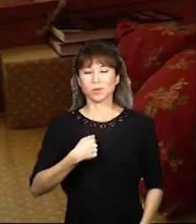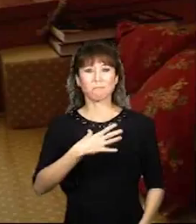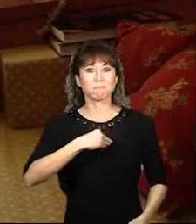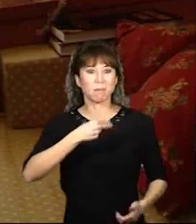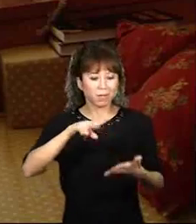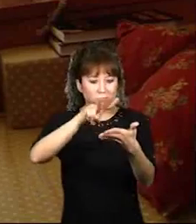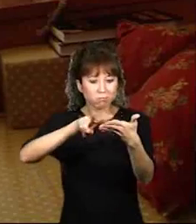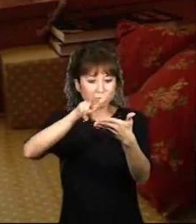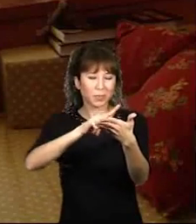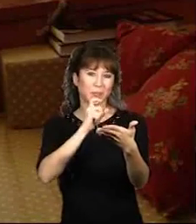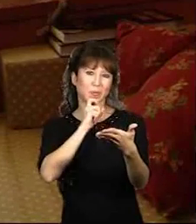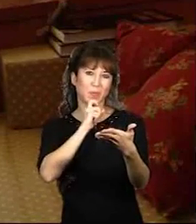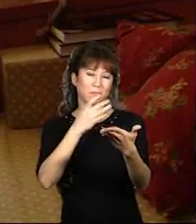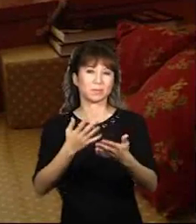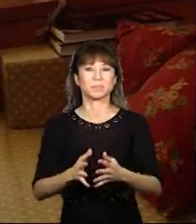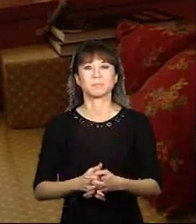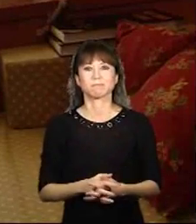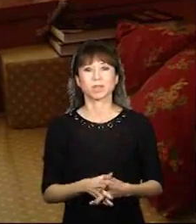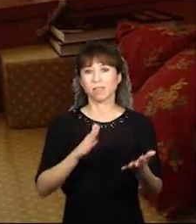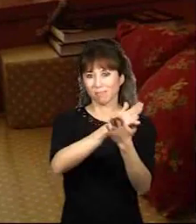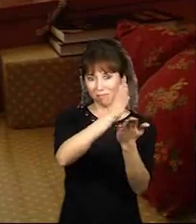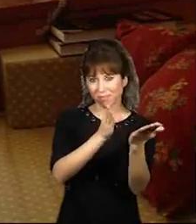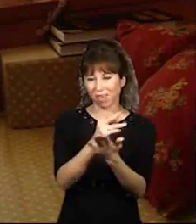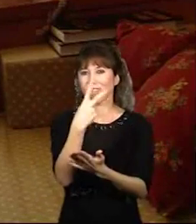a la información que te llega a ti en papel. Habría dos vías,